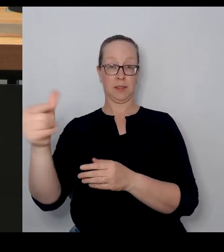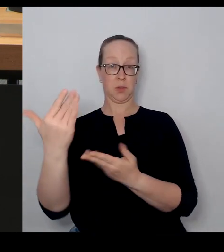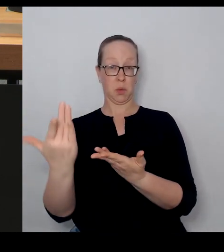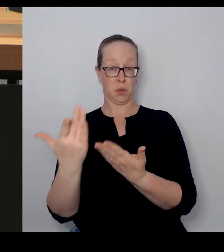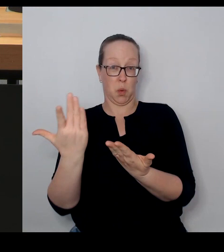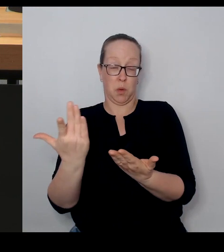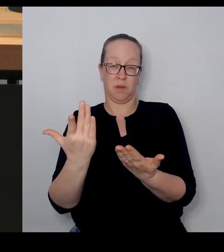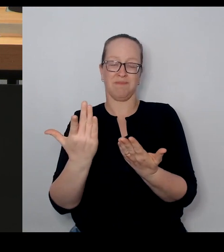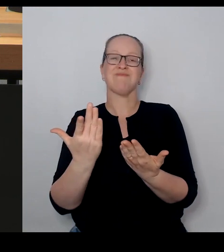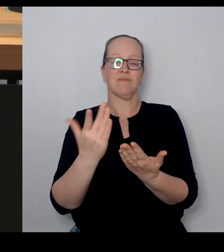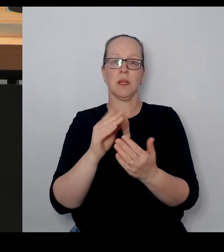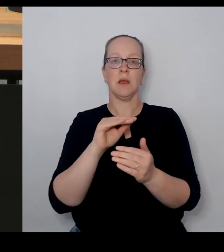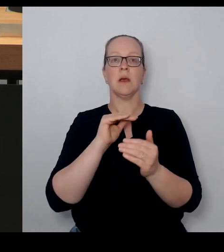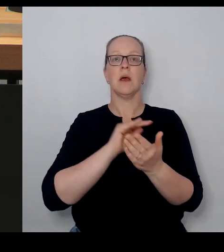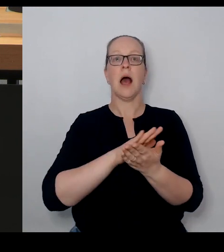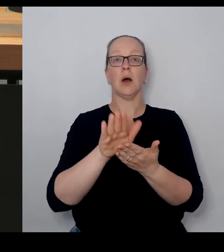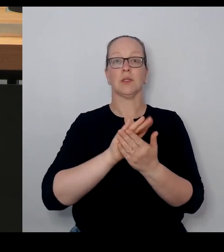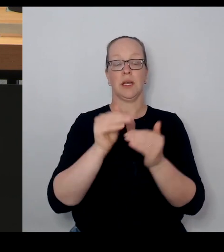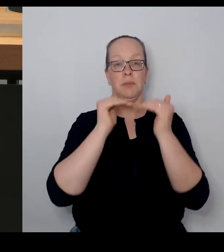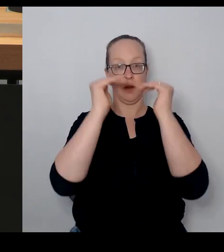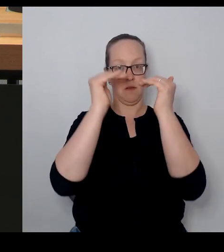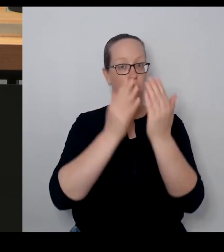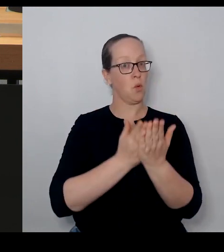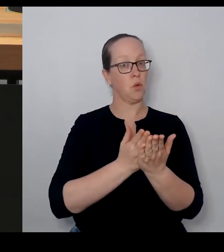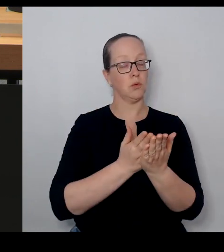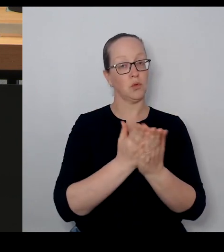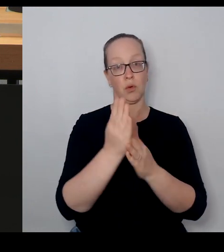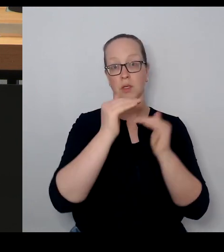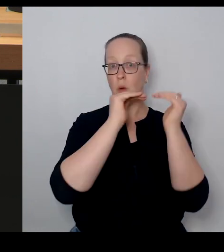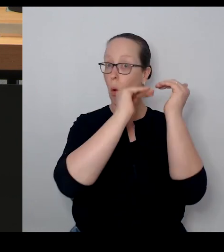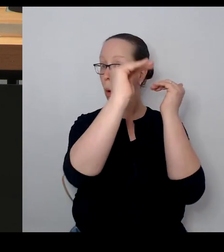Mit dem Haushalt 24 25 ist das Land Berlin deshalb auf eine Abbruchkante